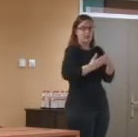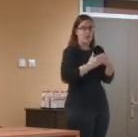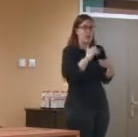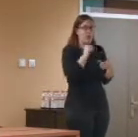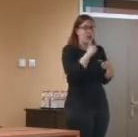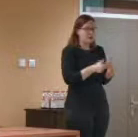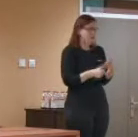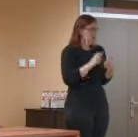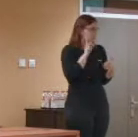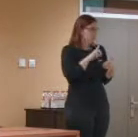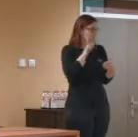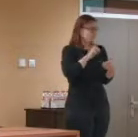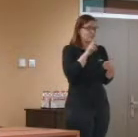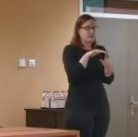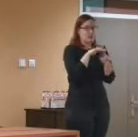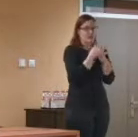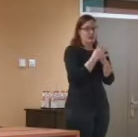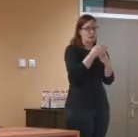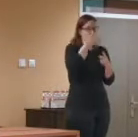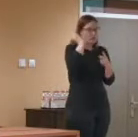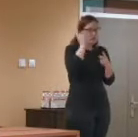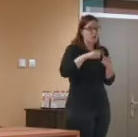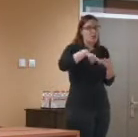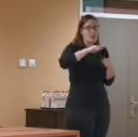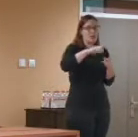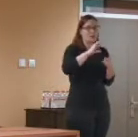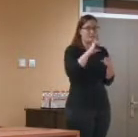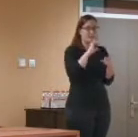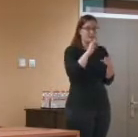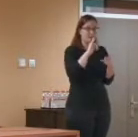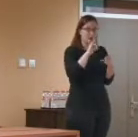el caso de Rafael Blasco, el caso Naseiro por el mismo motivo, y el caso de Vicente Sanz que